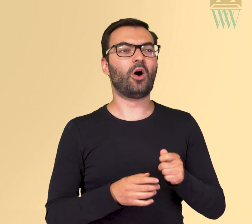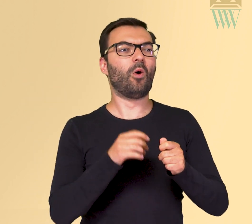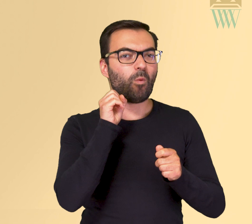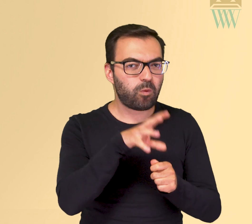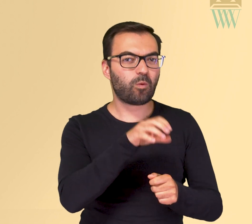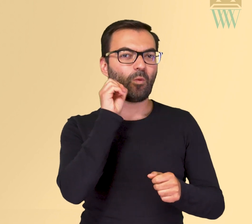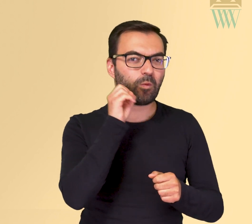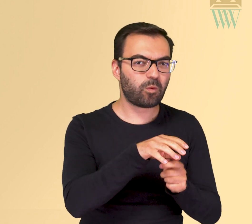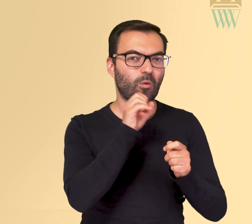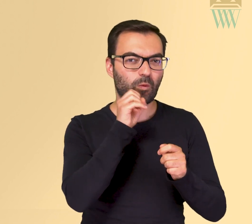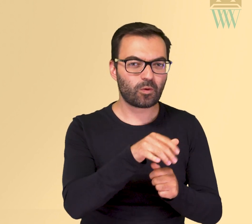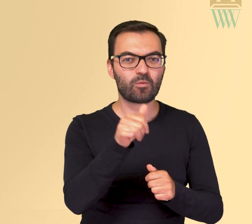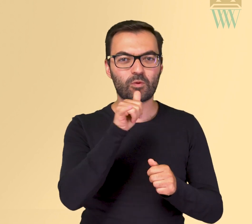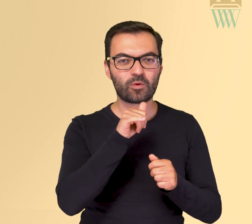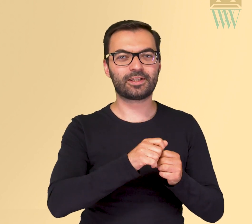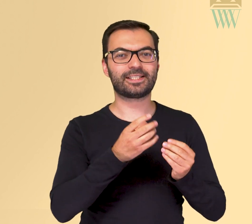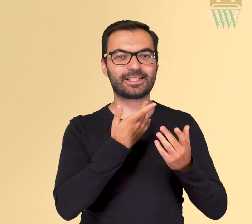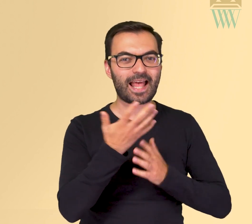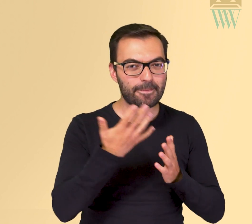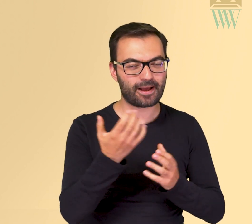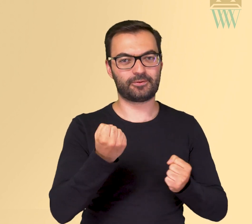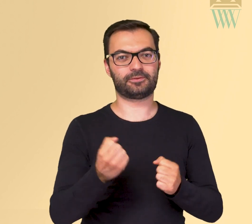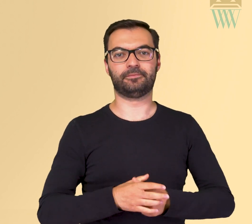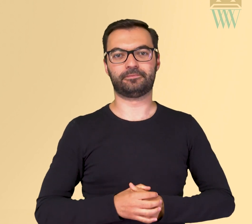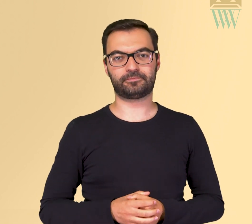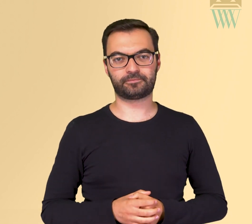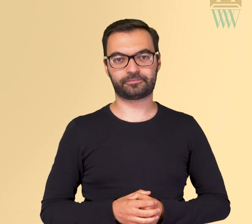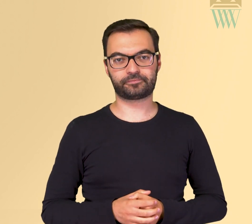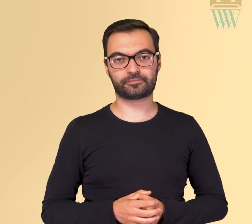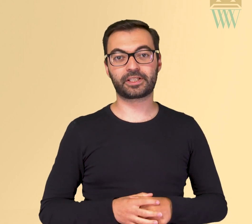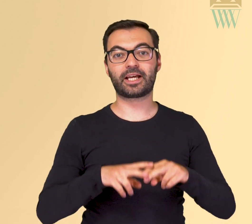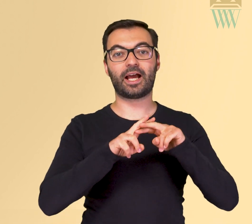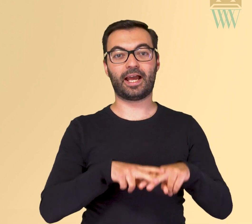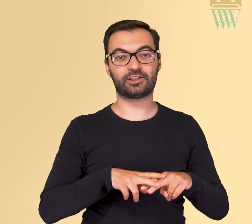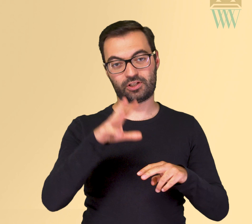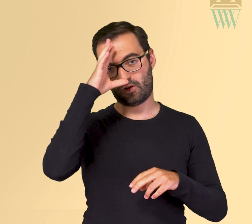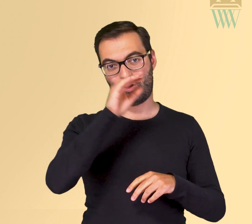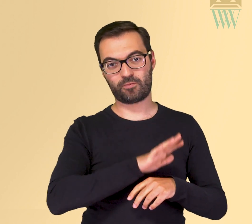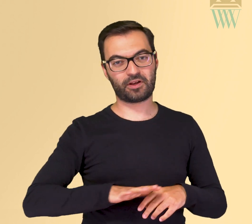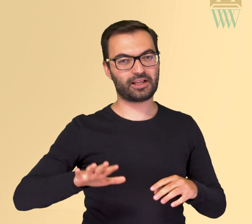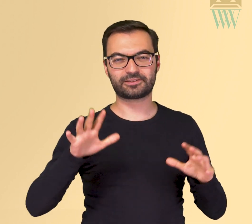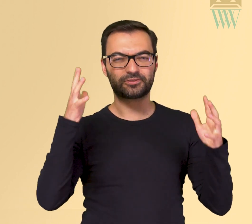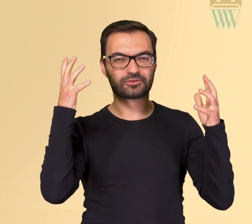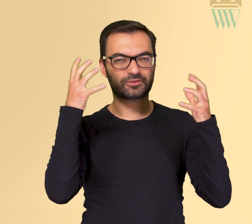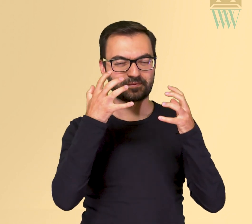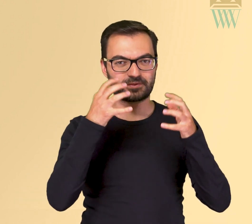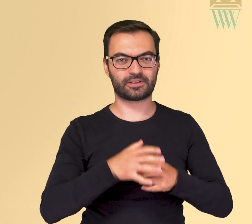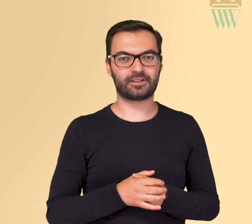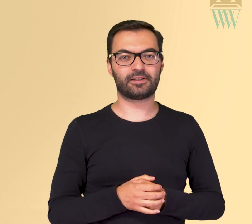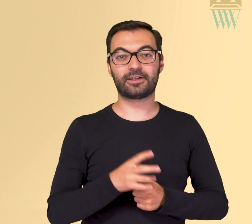na który on dmucha, próbując zapalić żagiew. Pozostała część kompozycji jest nieoświetlona.